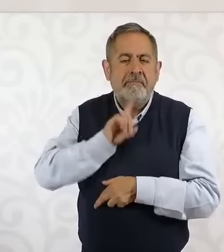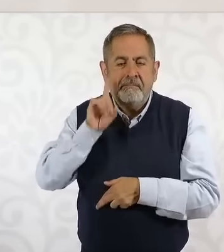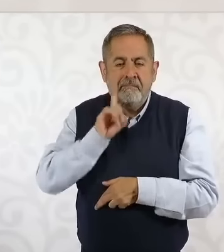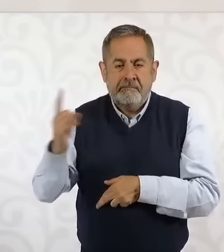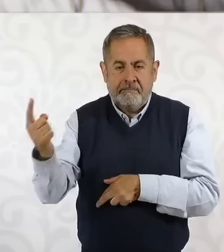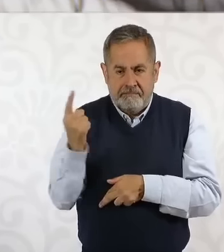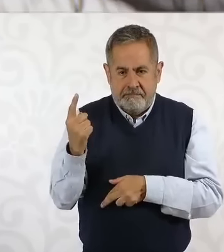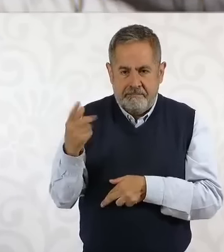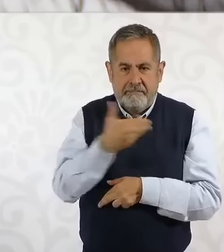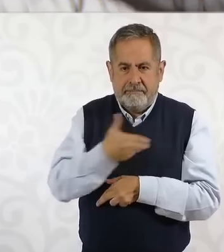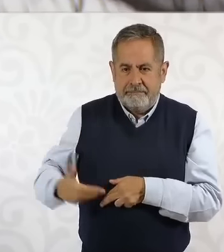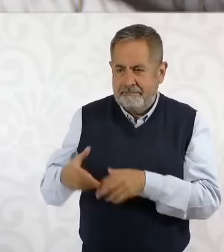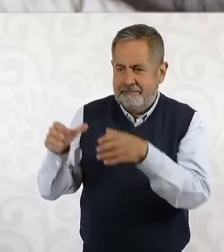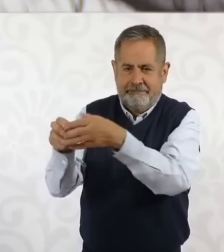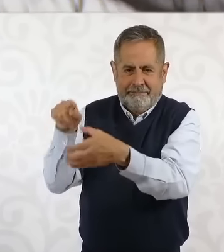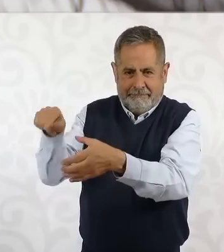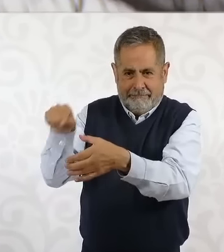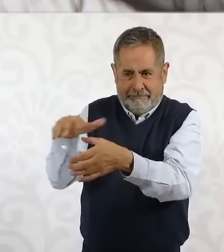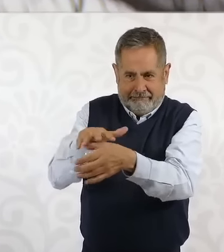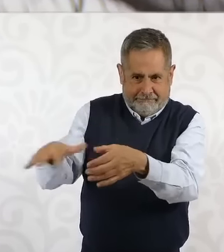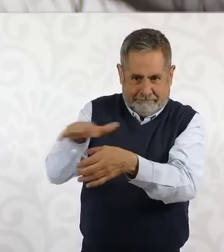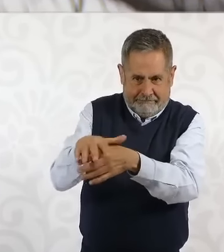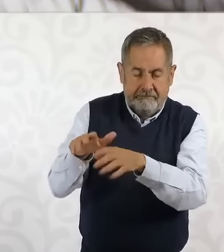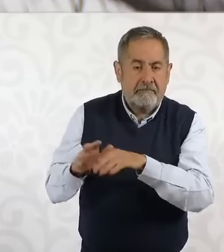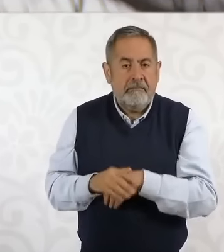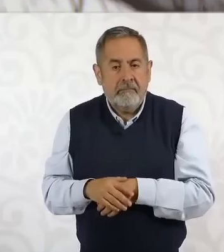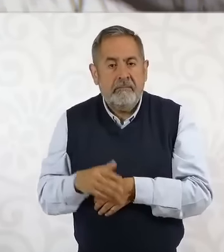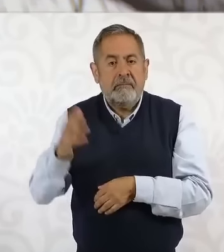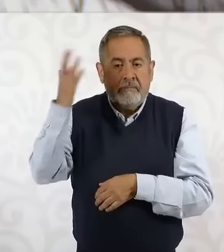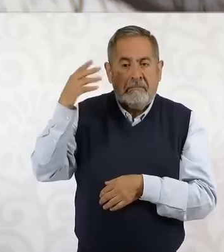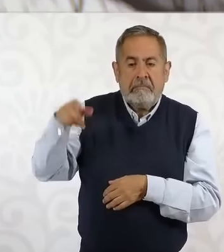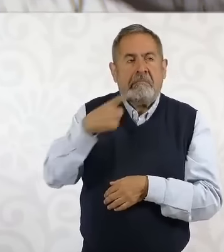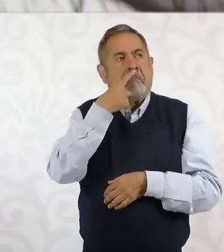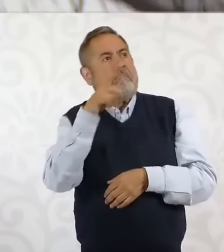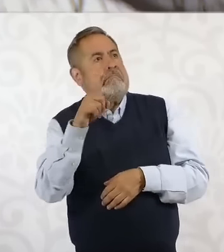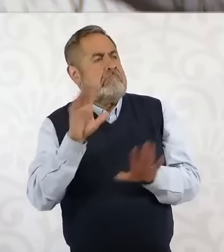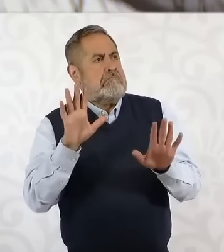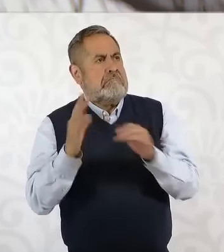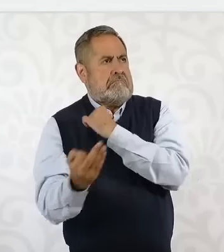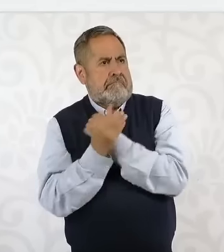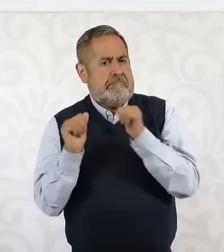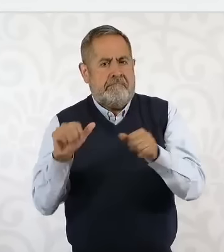de presidenta de bienes comunales y durante un tiempo hubo amparos y no había una representación